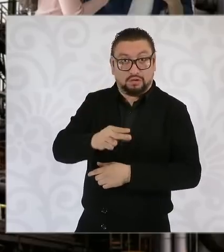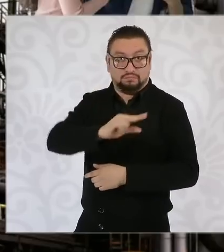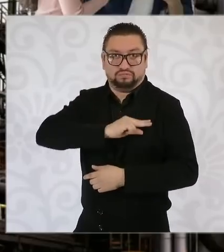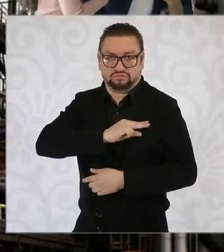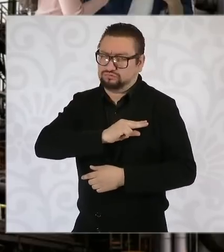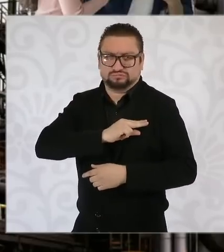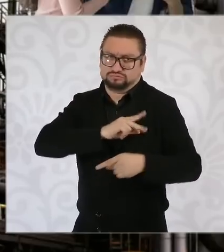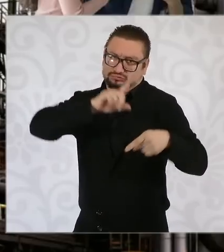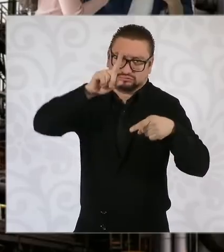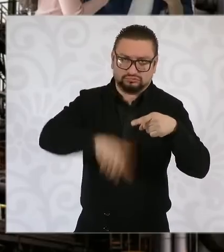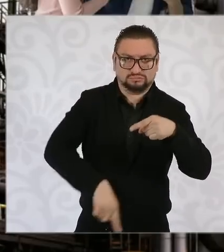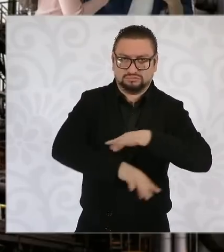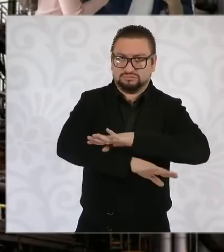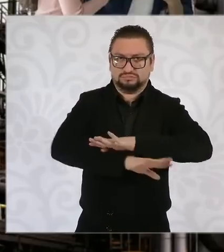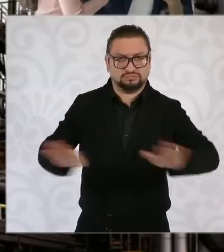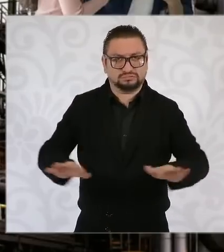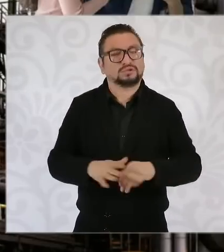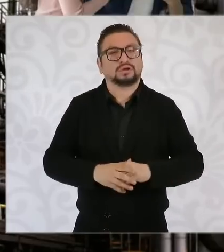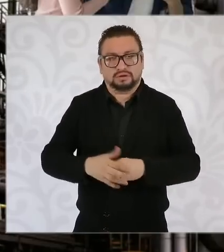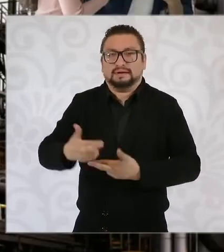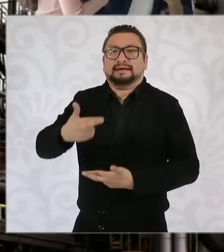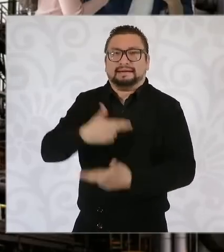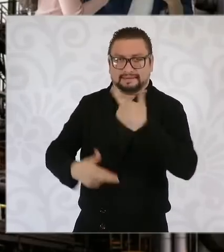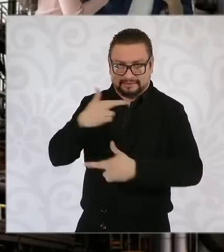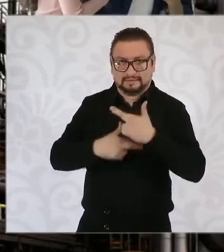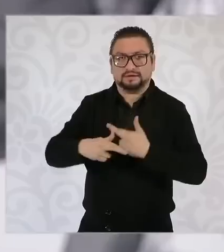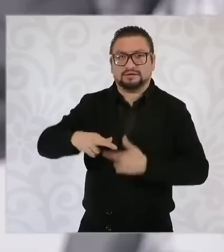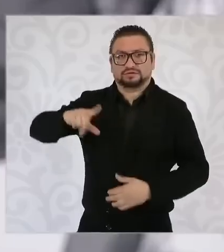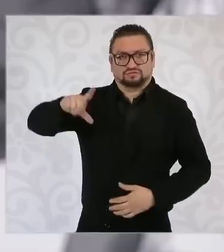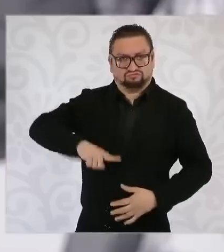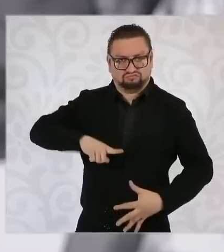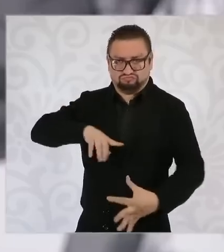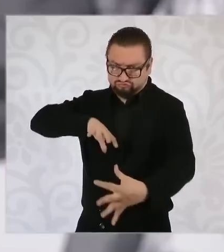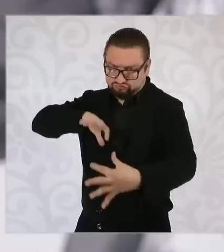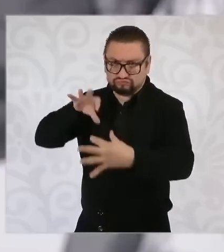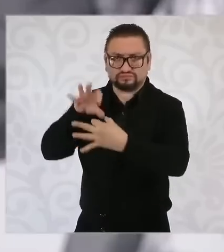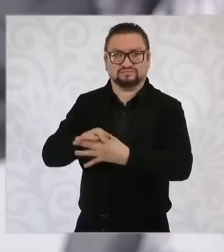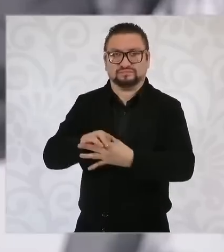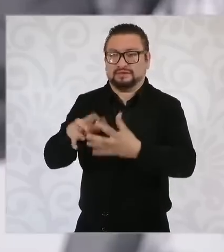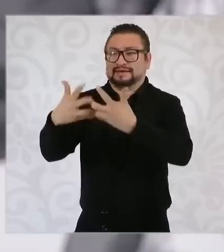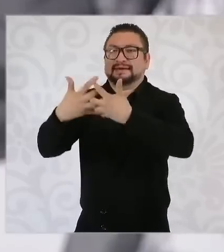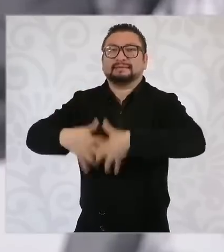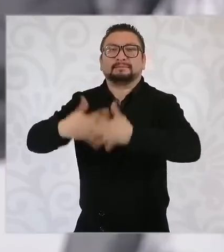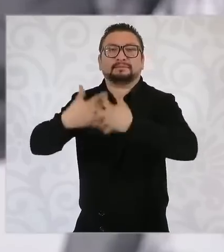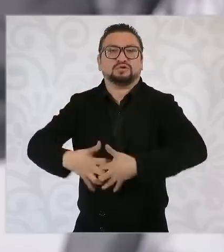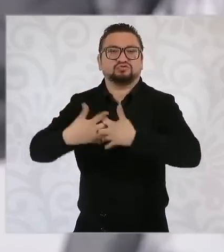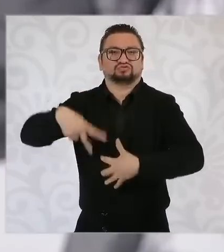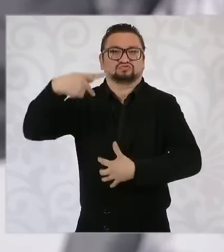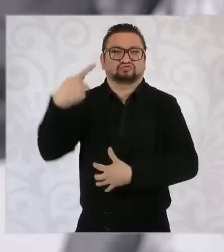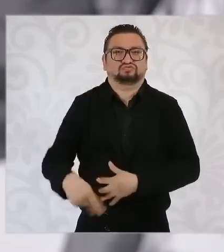de empresas privatizadas y se devuelve al pueblo de México como empresas públicas para beneficio